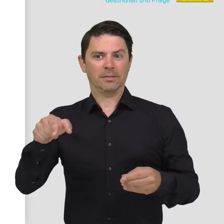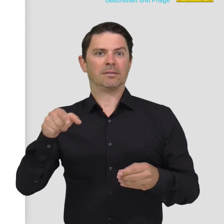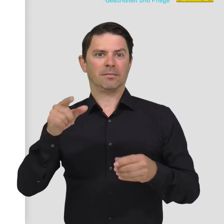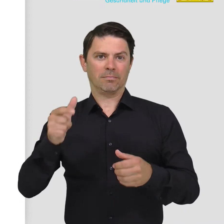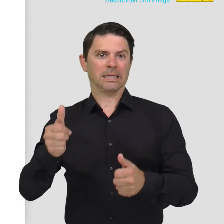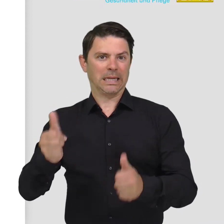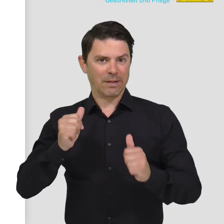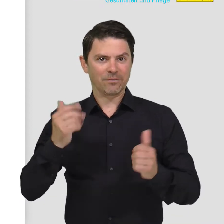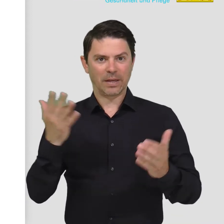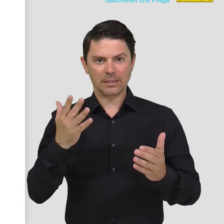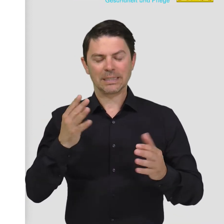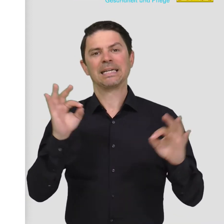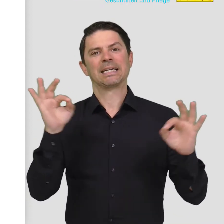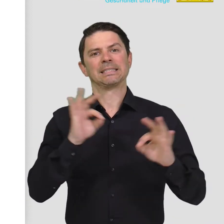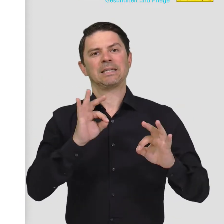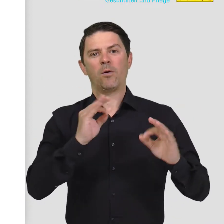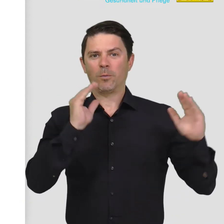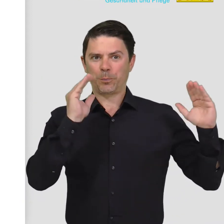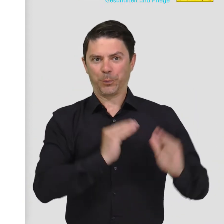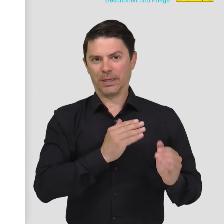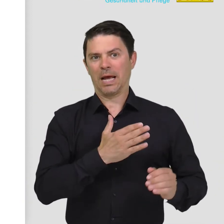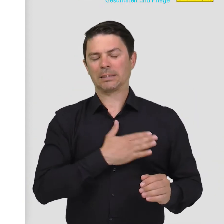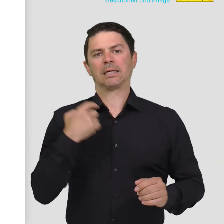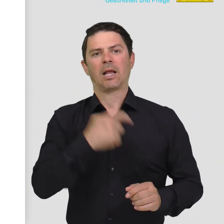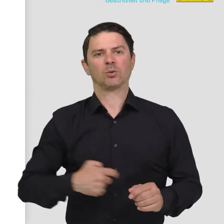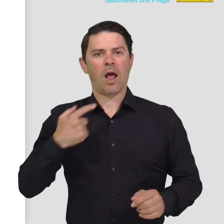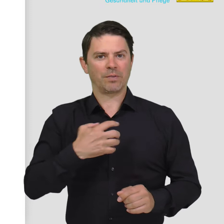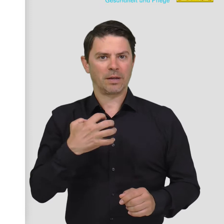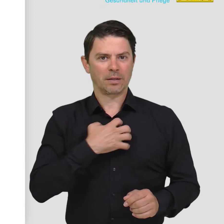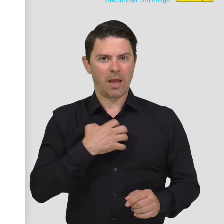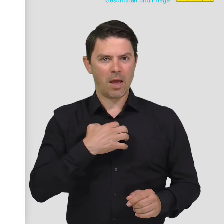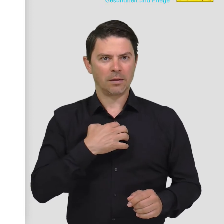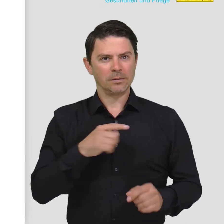Sie senken nicht nur das Risiko für Herz-Kreislauf-Erkrankungen